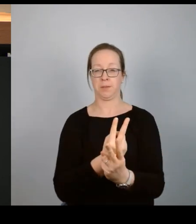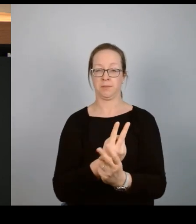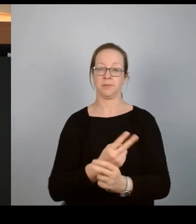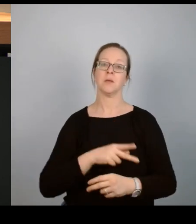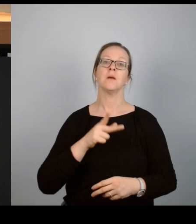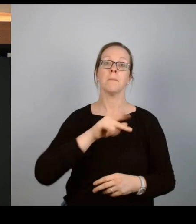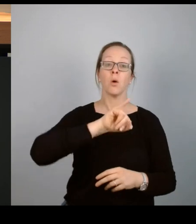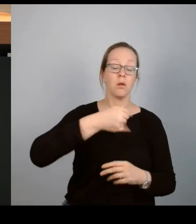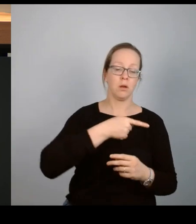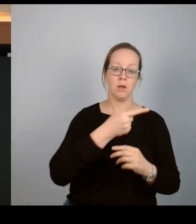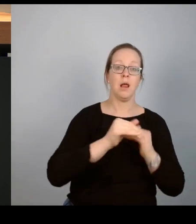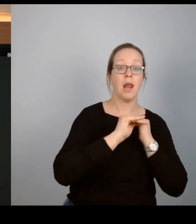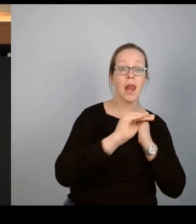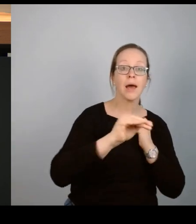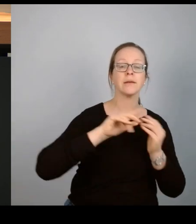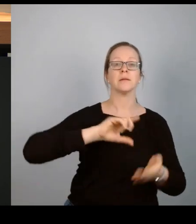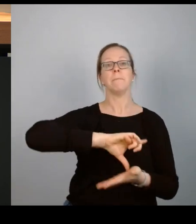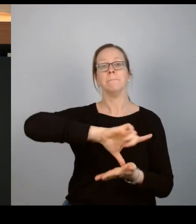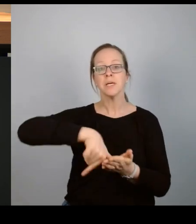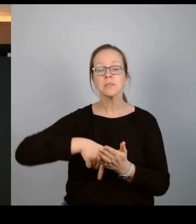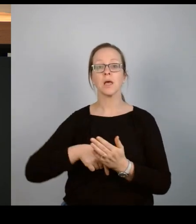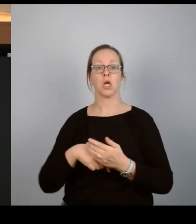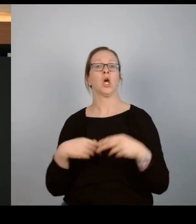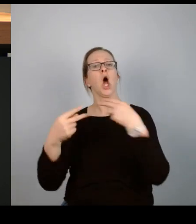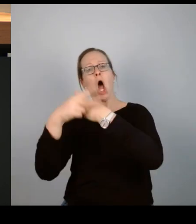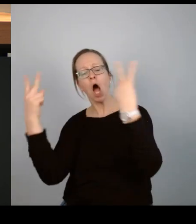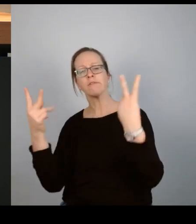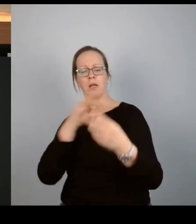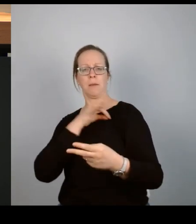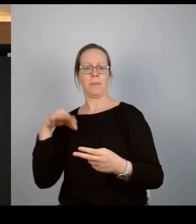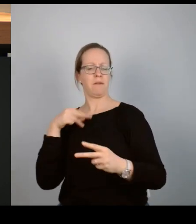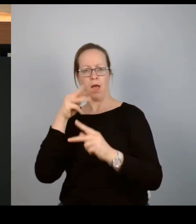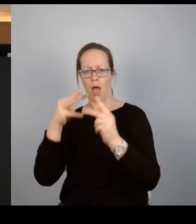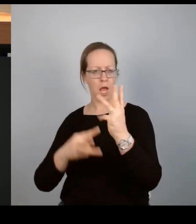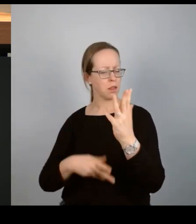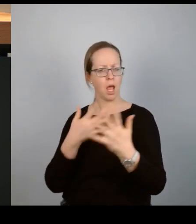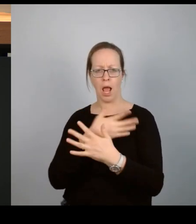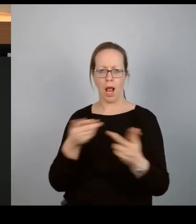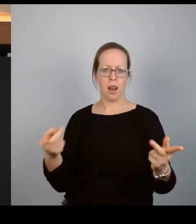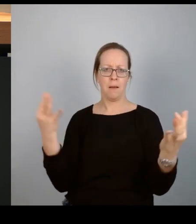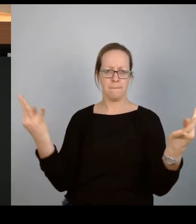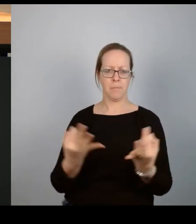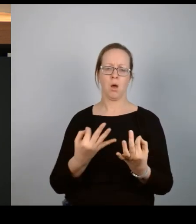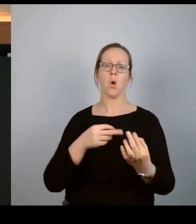von Frau Seibeld? (Rednerwechsel) Nein, wir haben weiter in Ihrem Antrag eine Dopplung, indem sie die